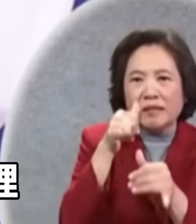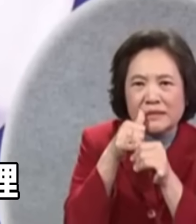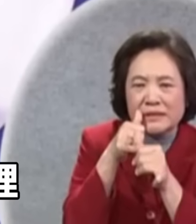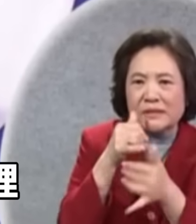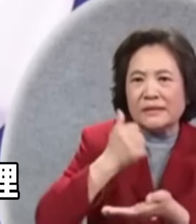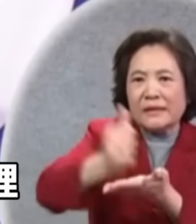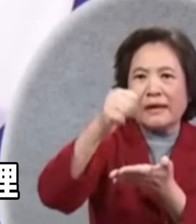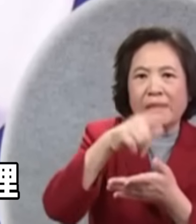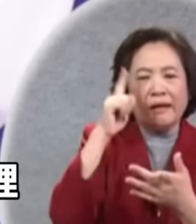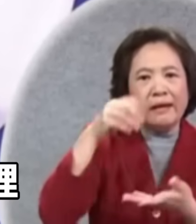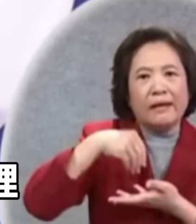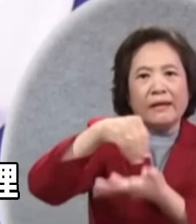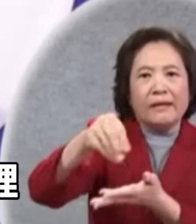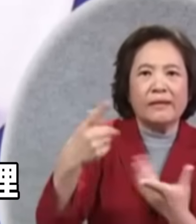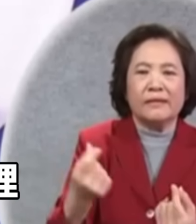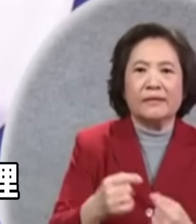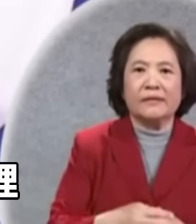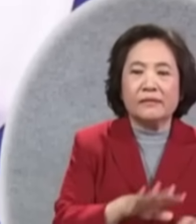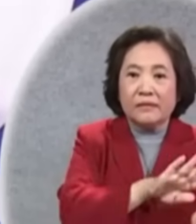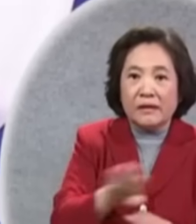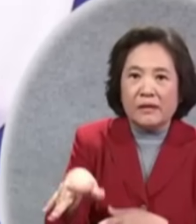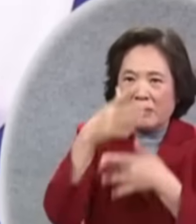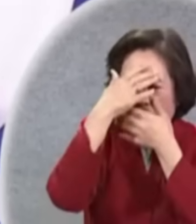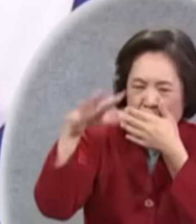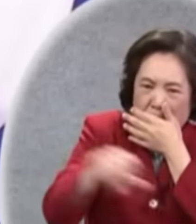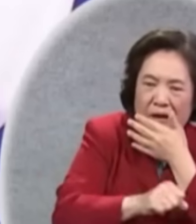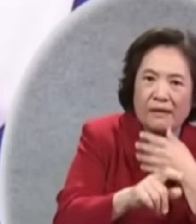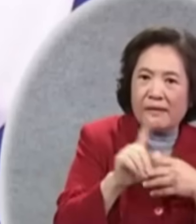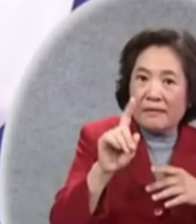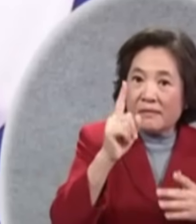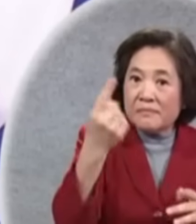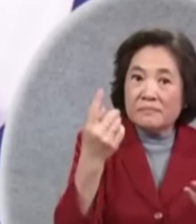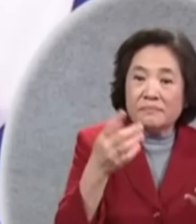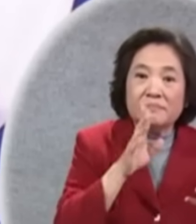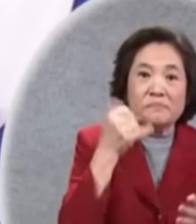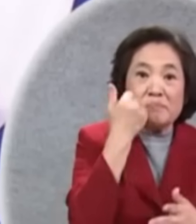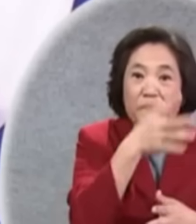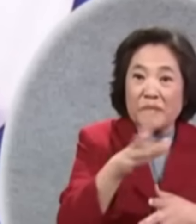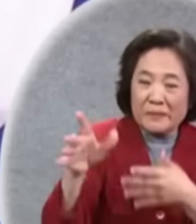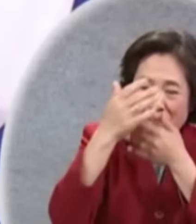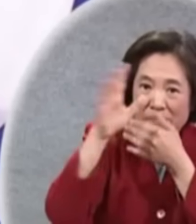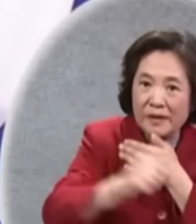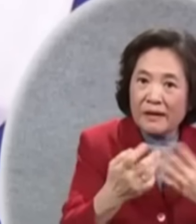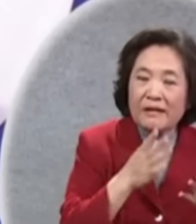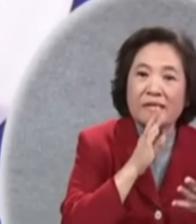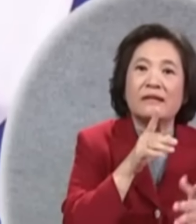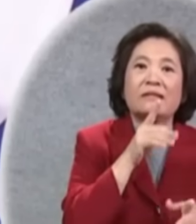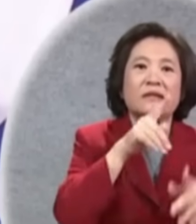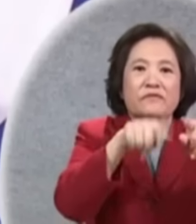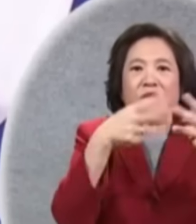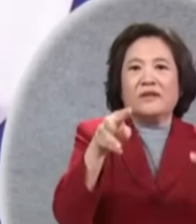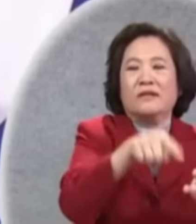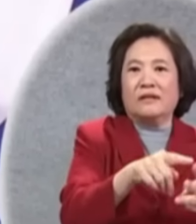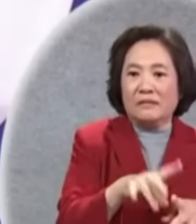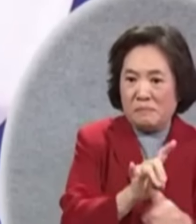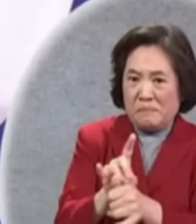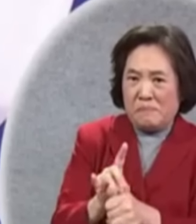大家都知道 全世界的海盜是哪裡 是非洲的索馬利亞 大家知道嗎 全世界的詐騙王國是哪裡